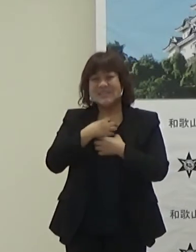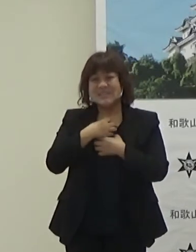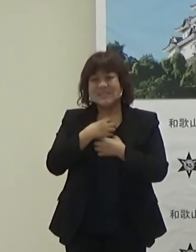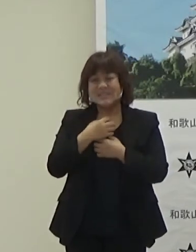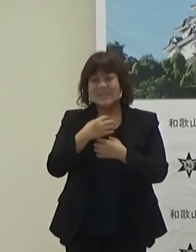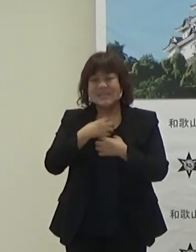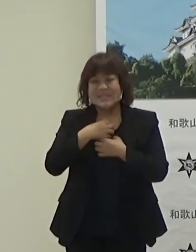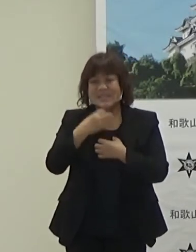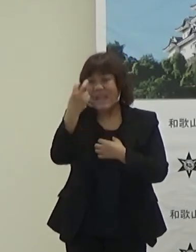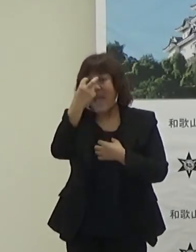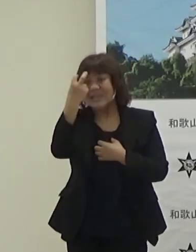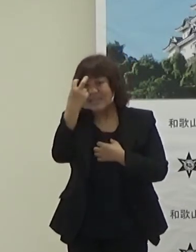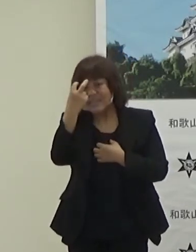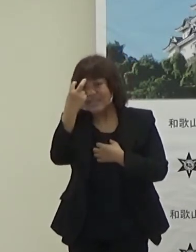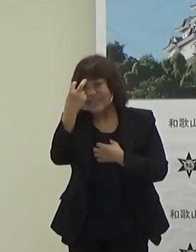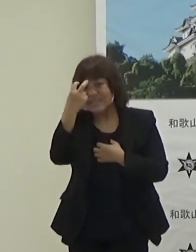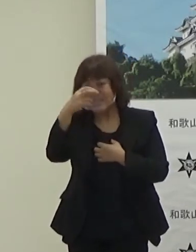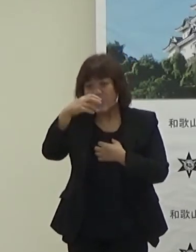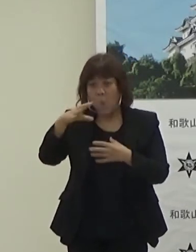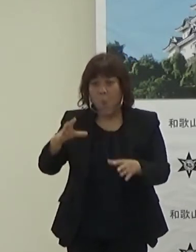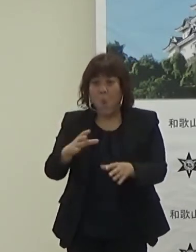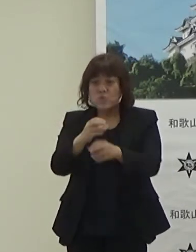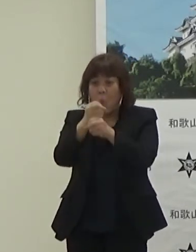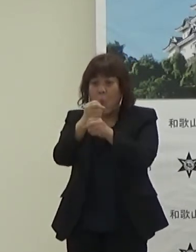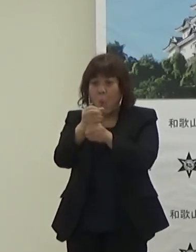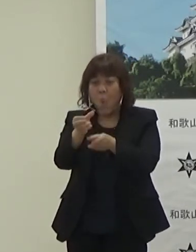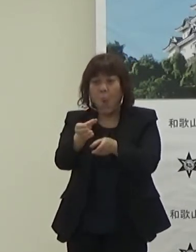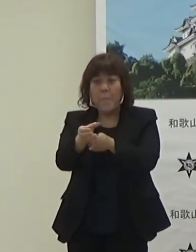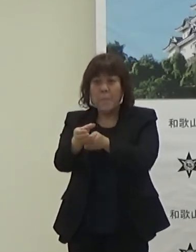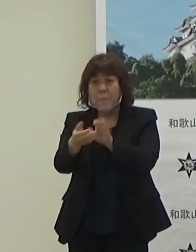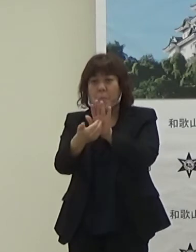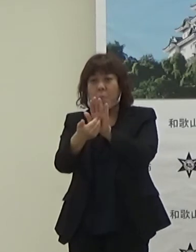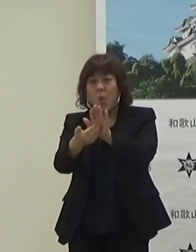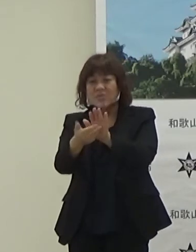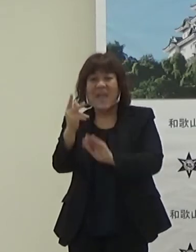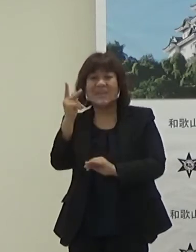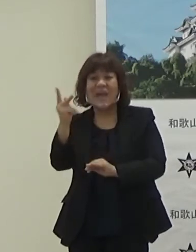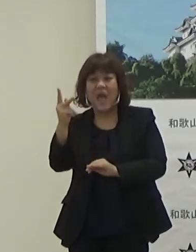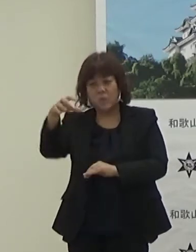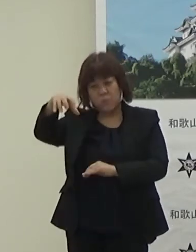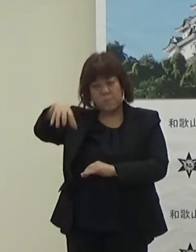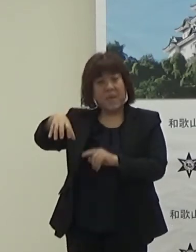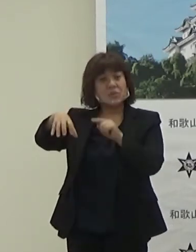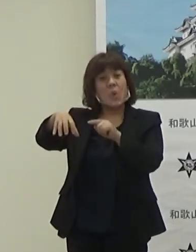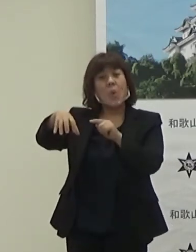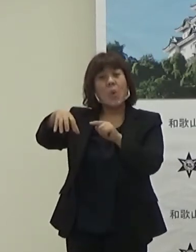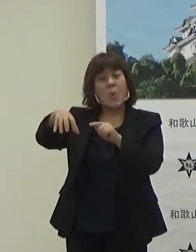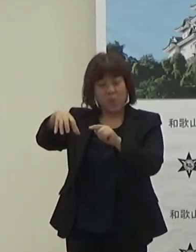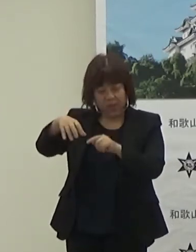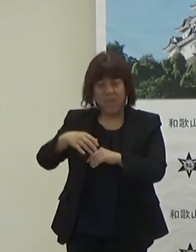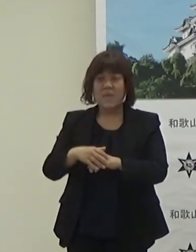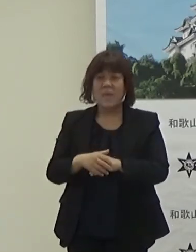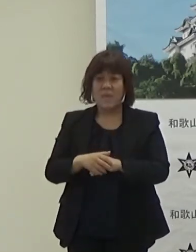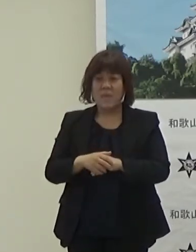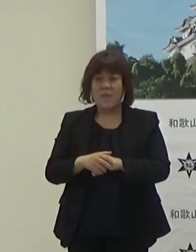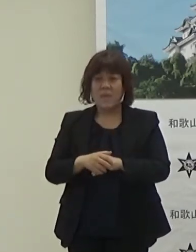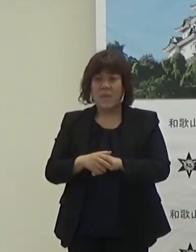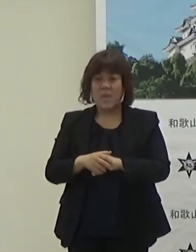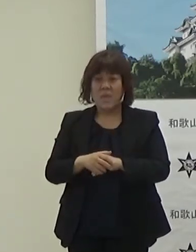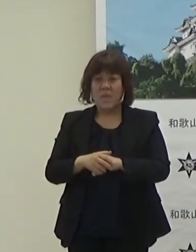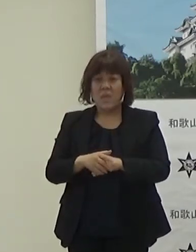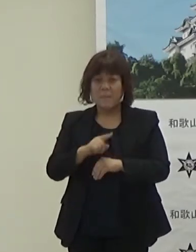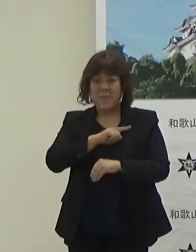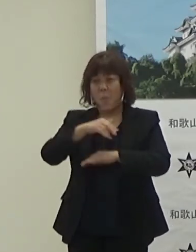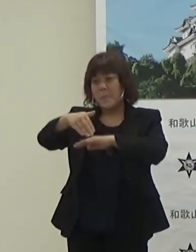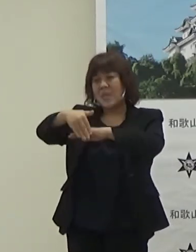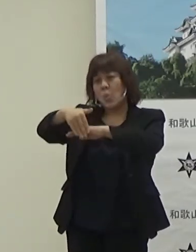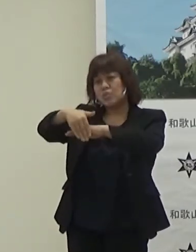総合防災課の方がまずは窓口になってます